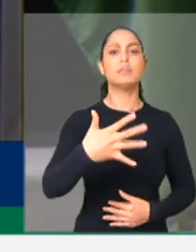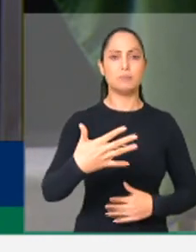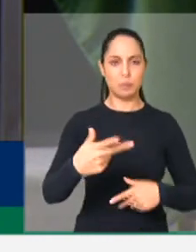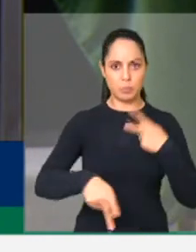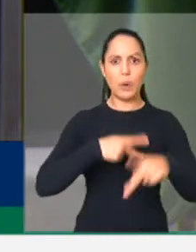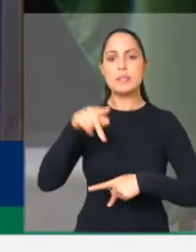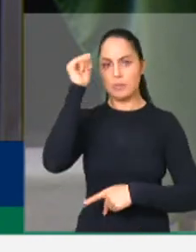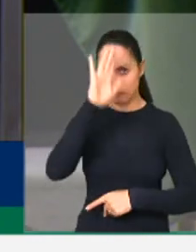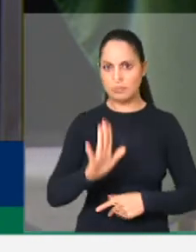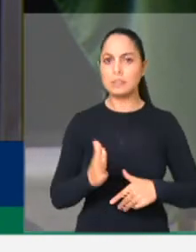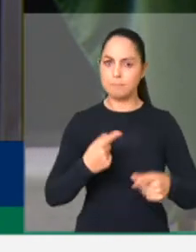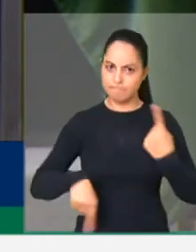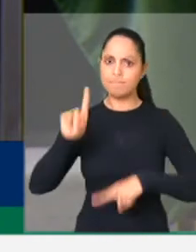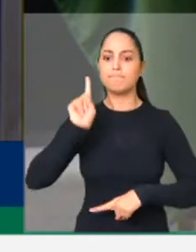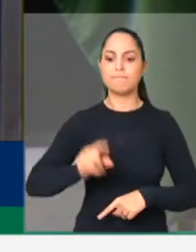DESSA MEDIDA VINDA DO GOVERNO EM PROL DOS EMPRESÁRIOS